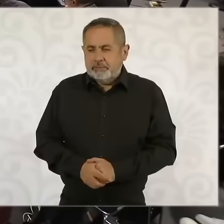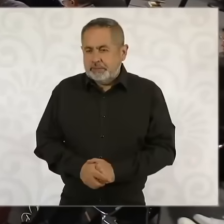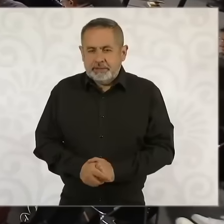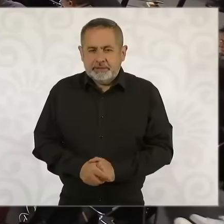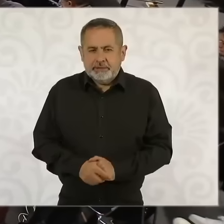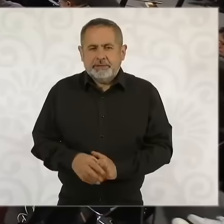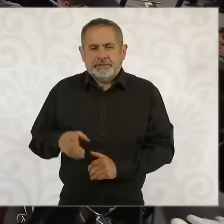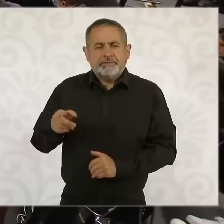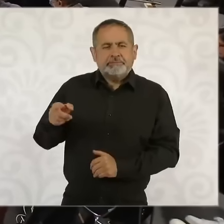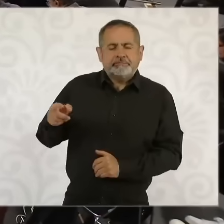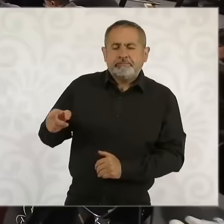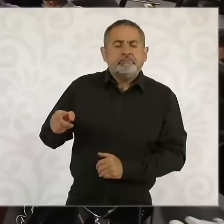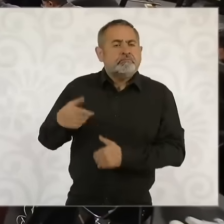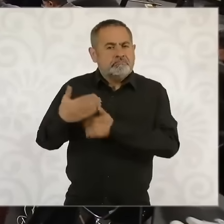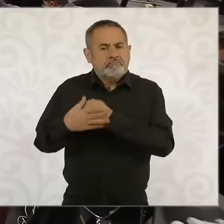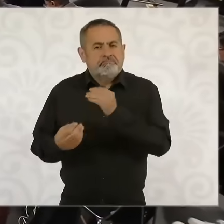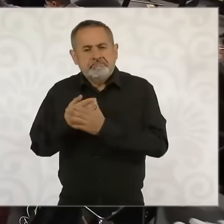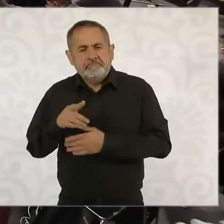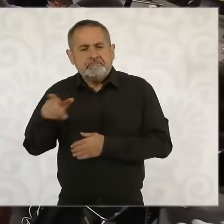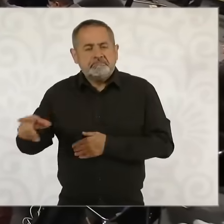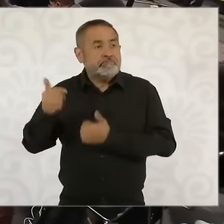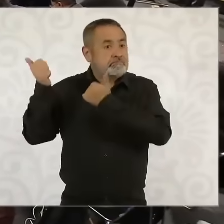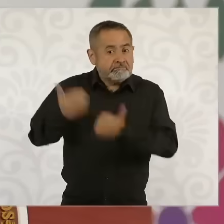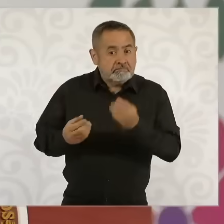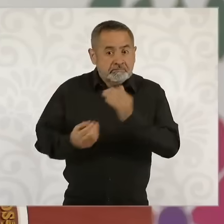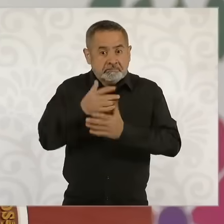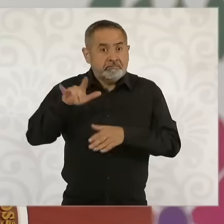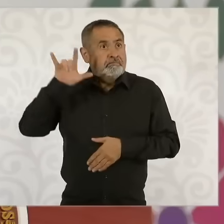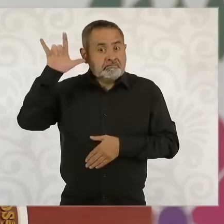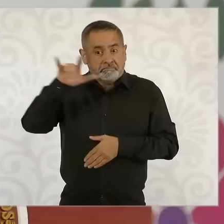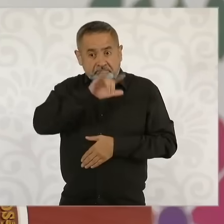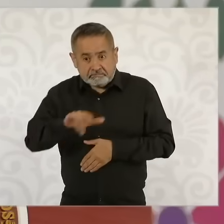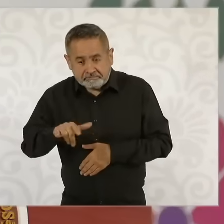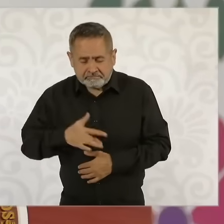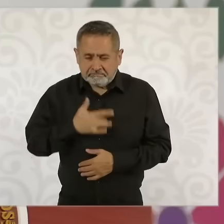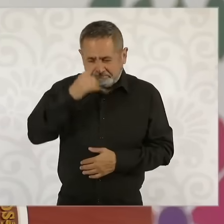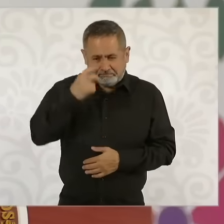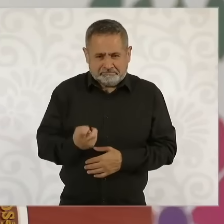integrando la nueva flota los aviones en Braer y obviamente en este año que tenemos cinco,